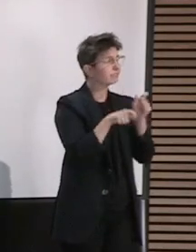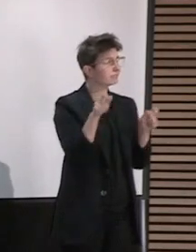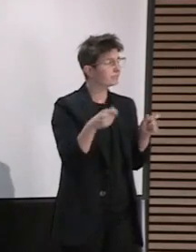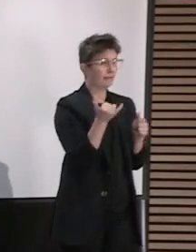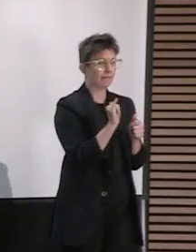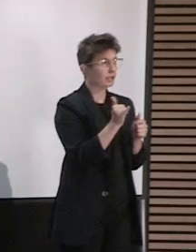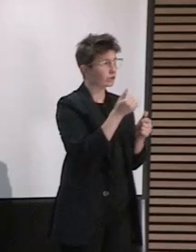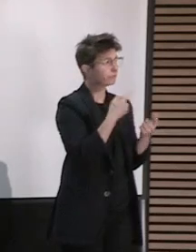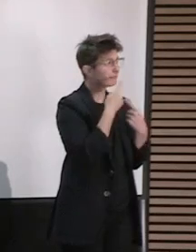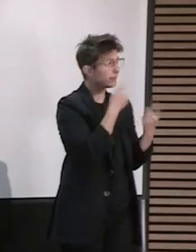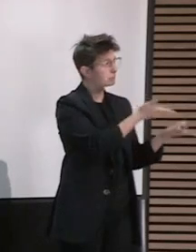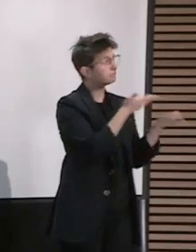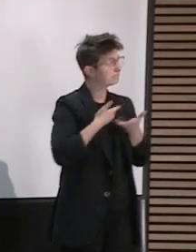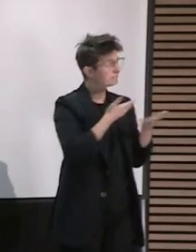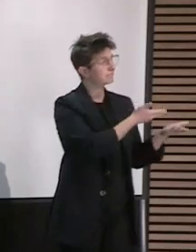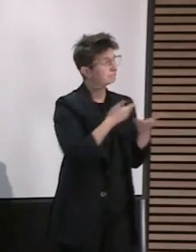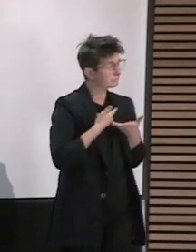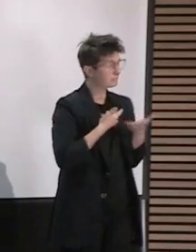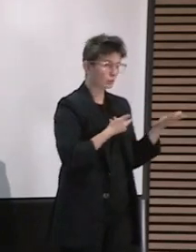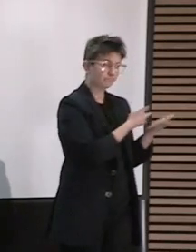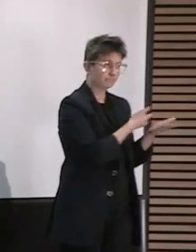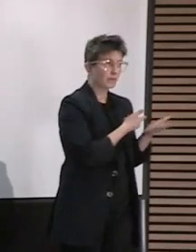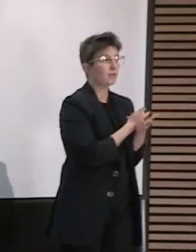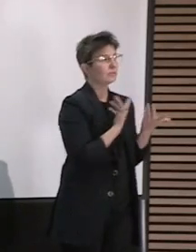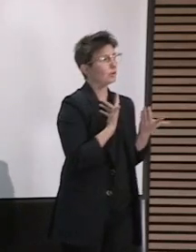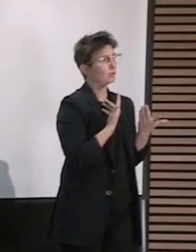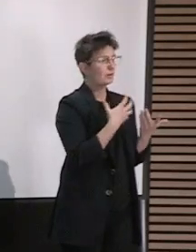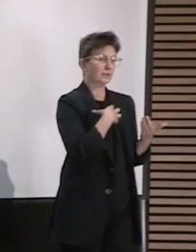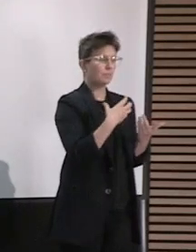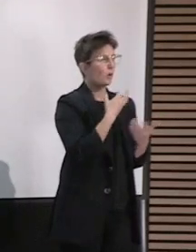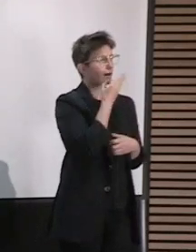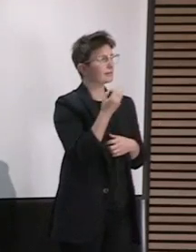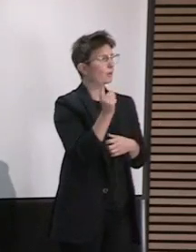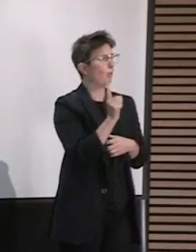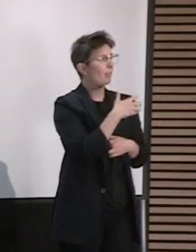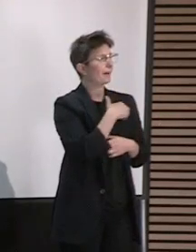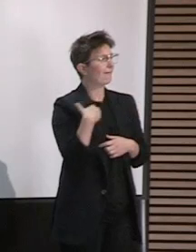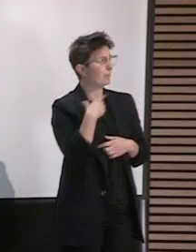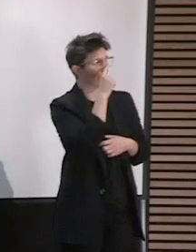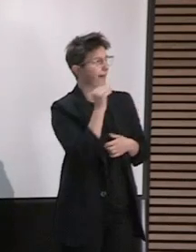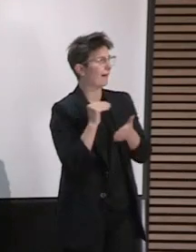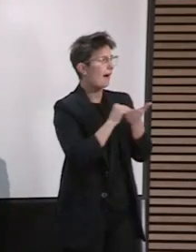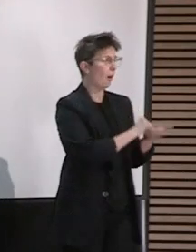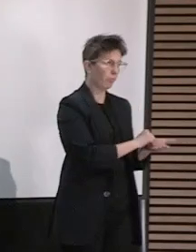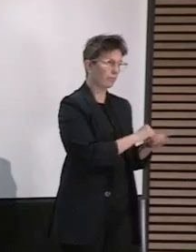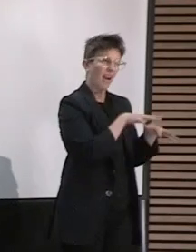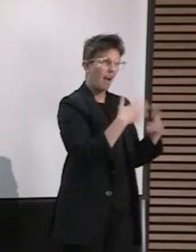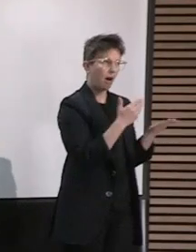Minita, ko te mea ko te Minita